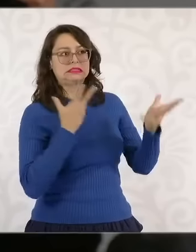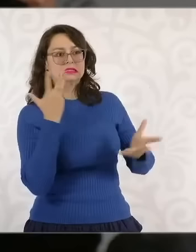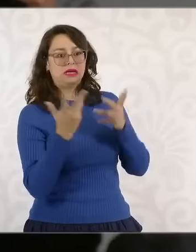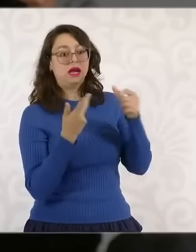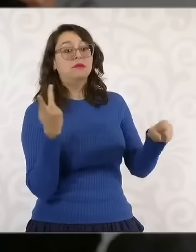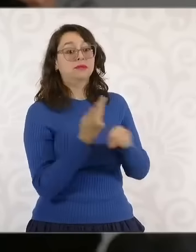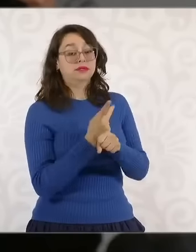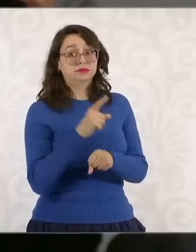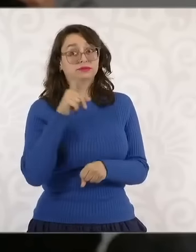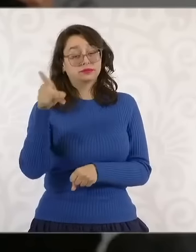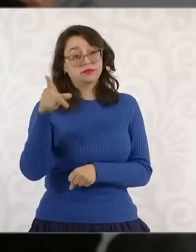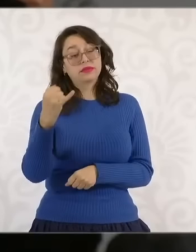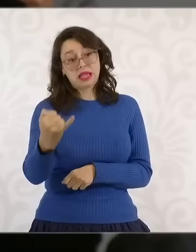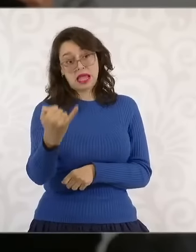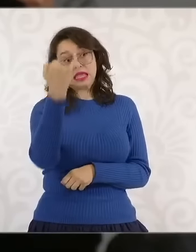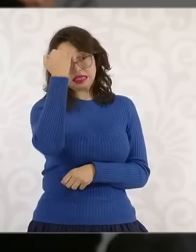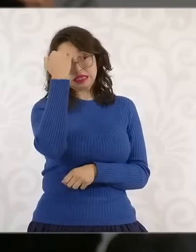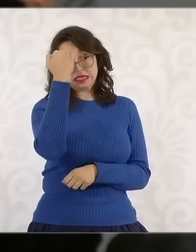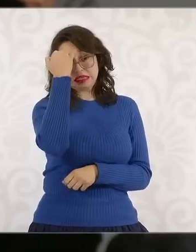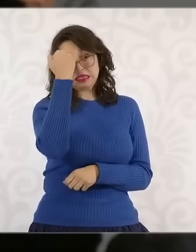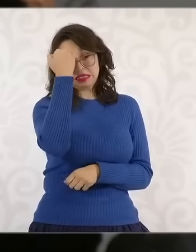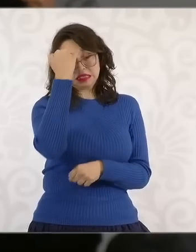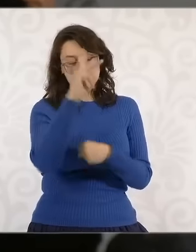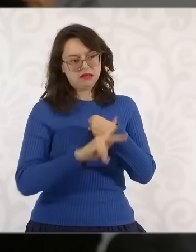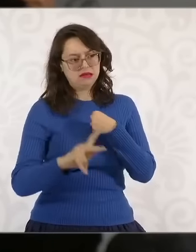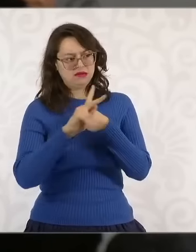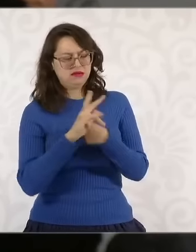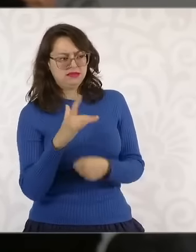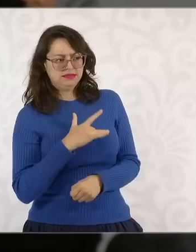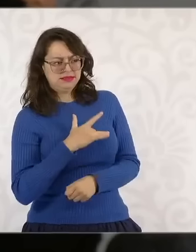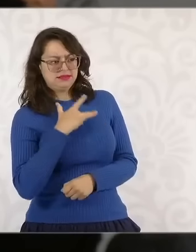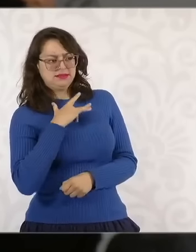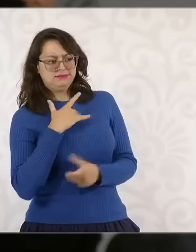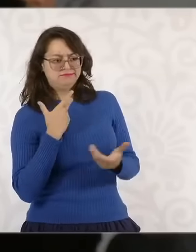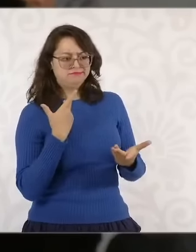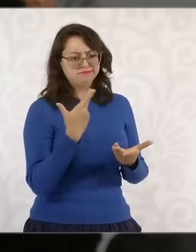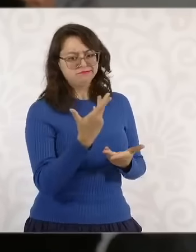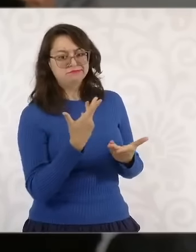un acuerdo un eh una solución con México por este intercambio comercial que se tiene